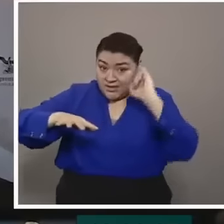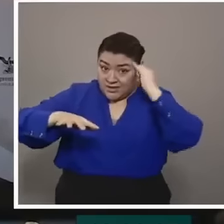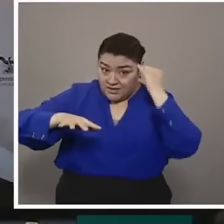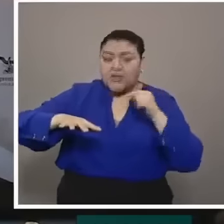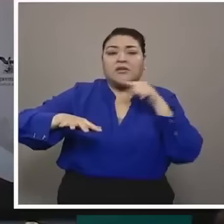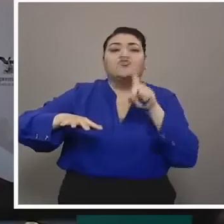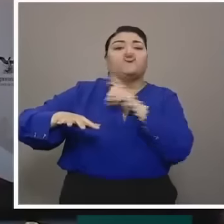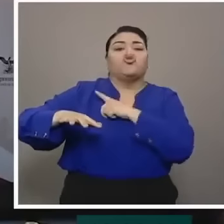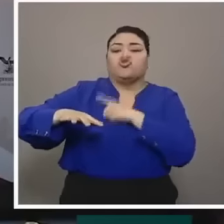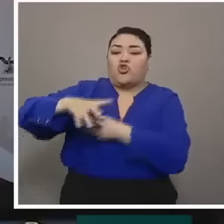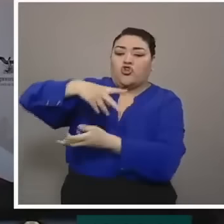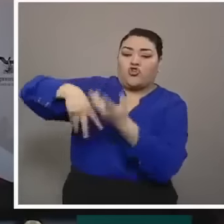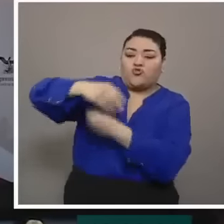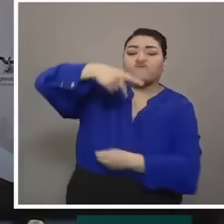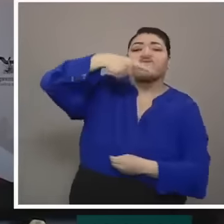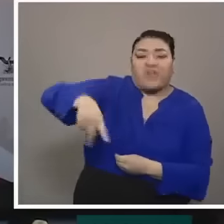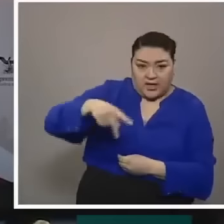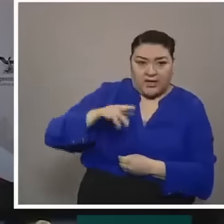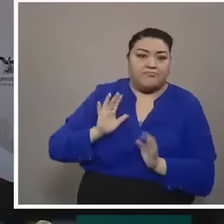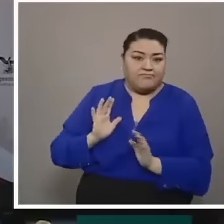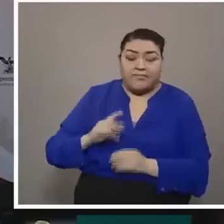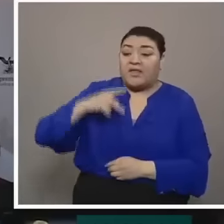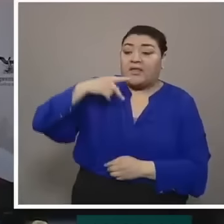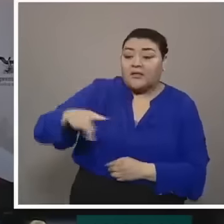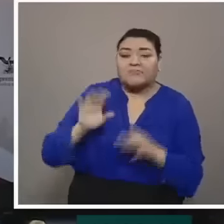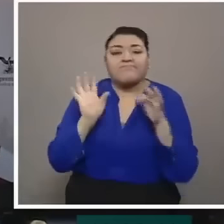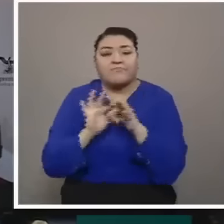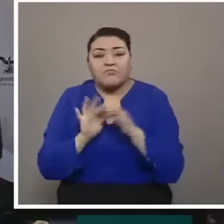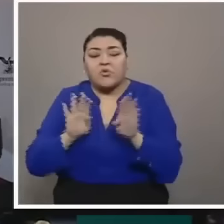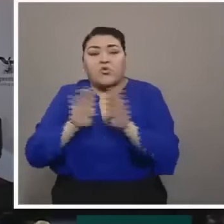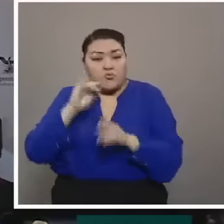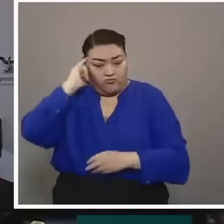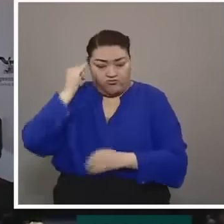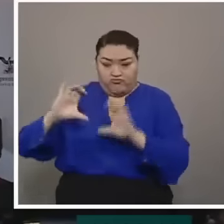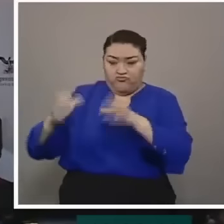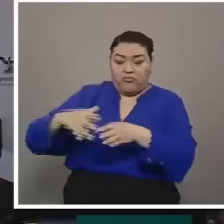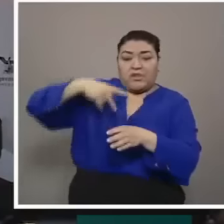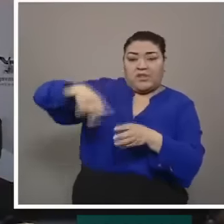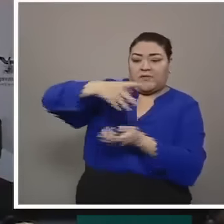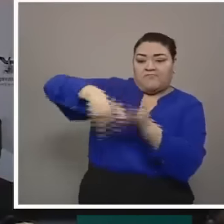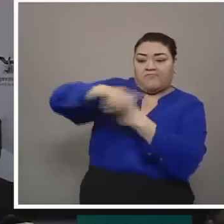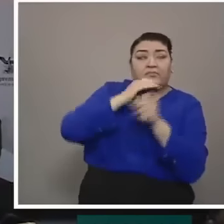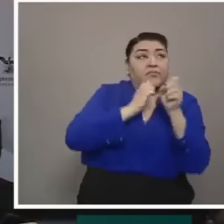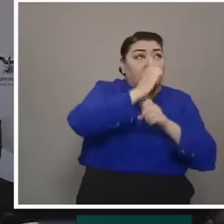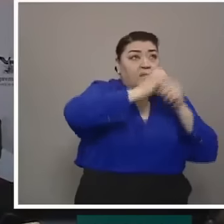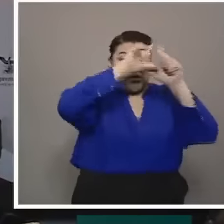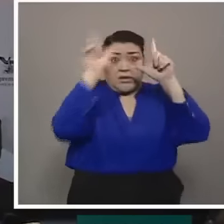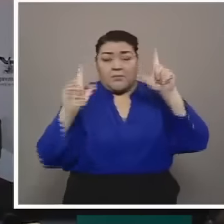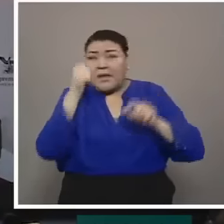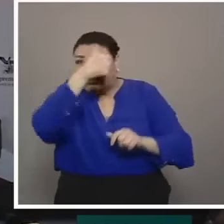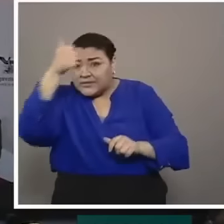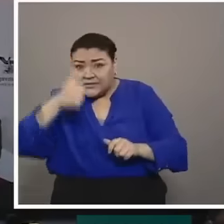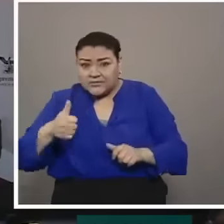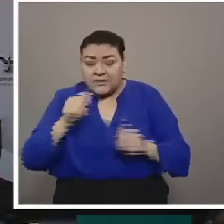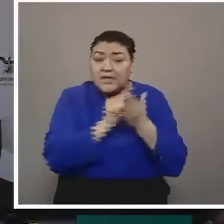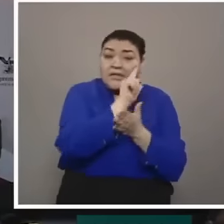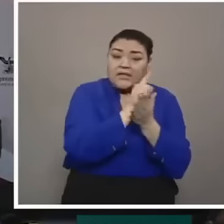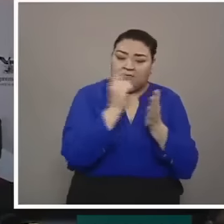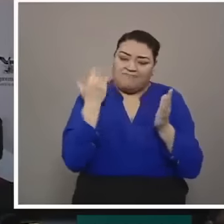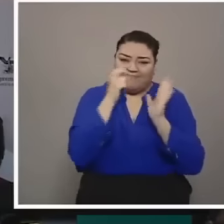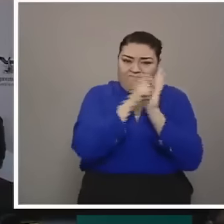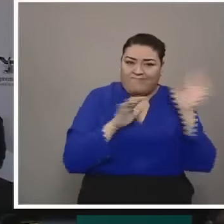expresen la situación de los pueblos indígenas en cada estado. Con la reforma más reciente de 2024,